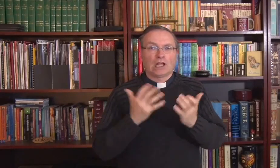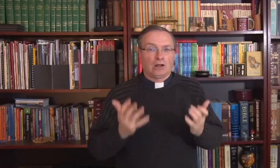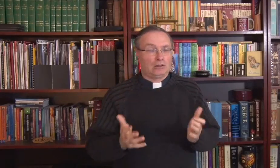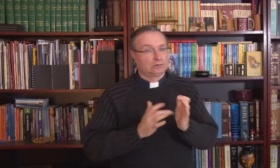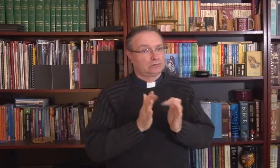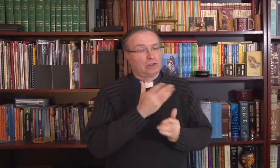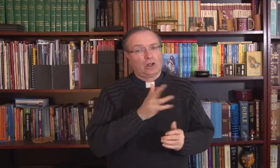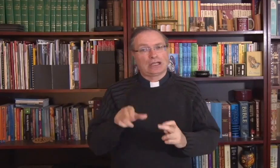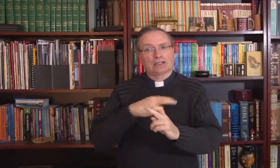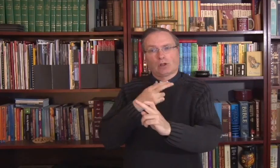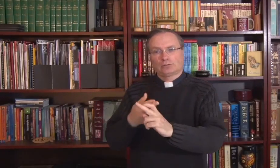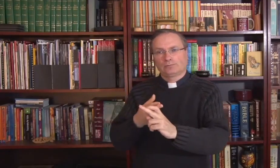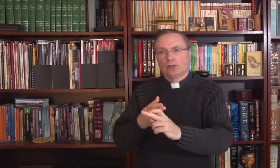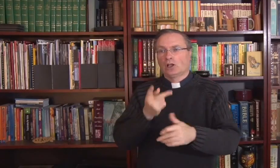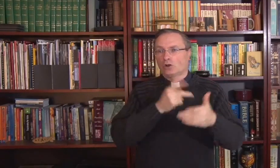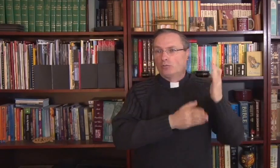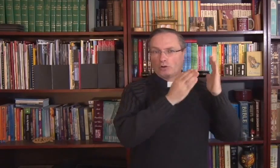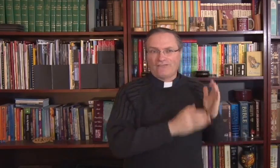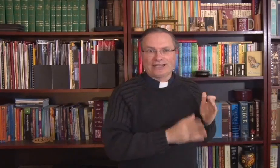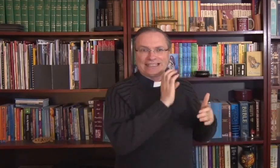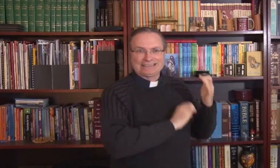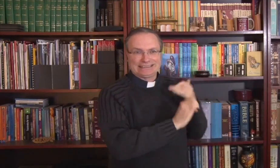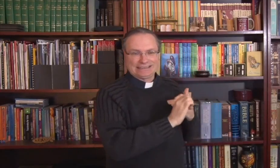Alors Jésus leur répondit que le prophète Ésaïe